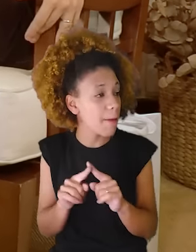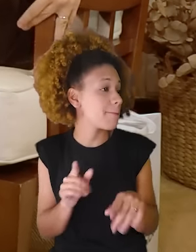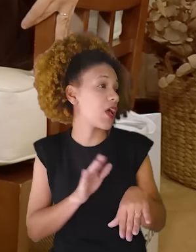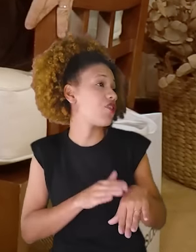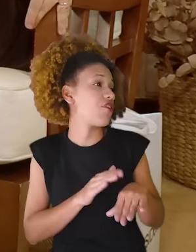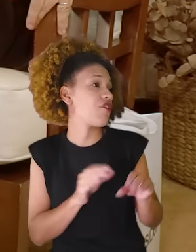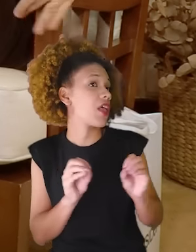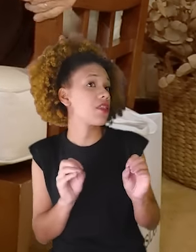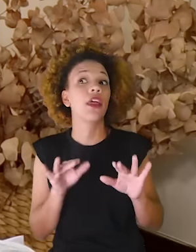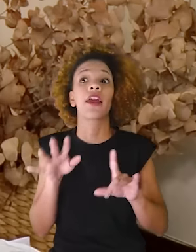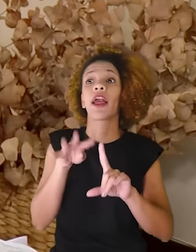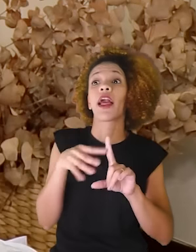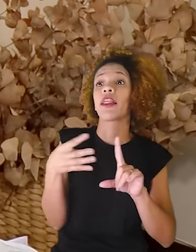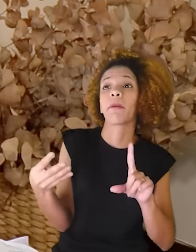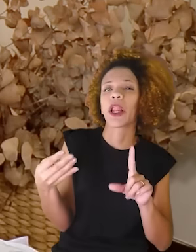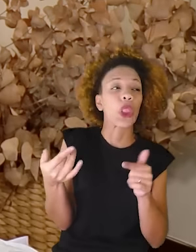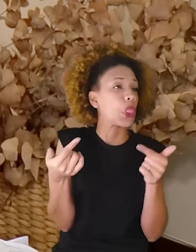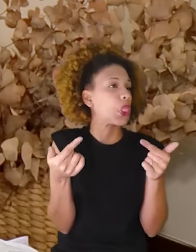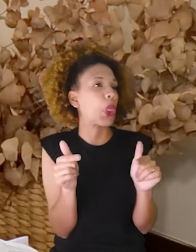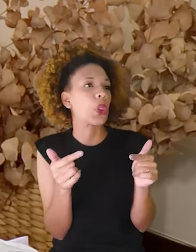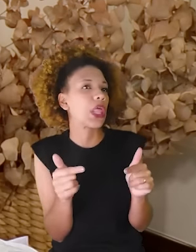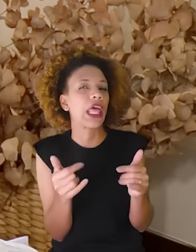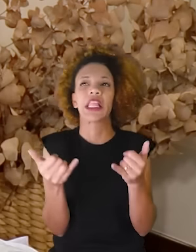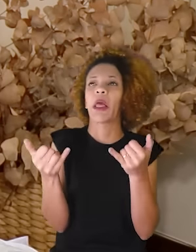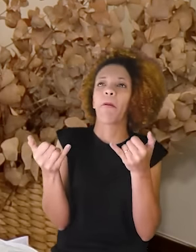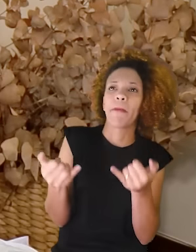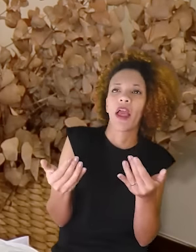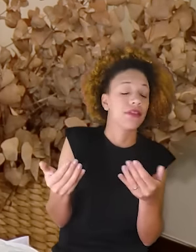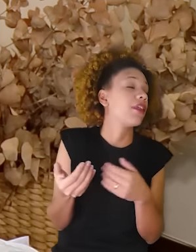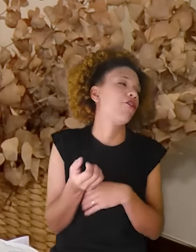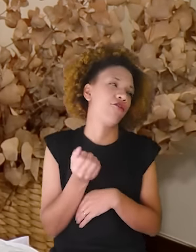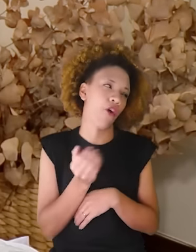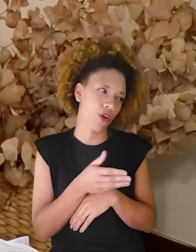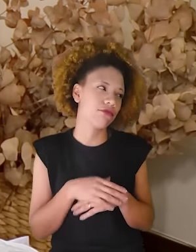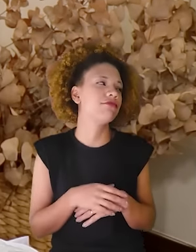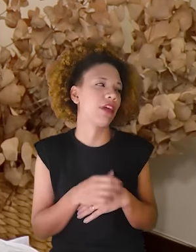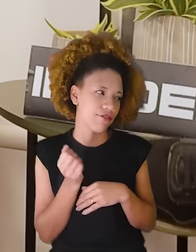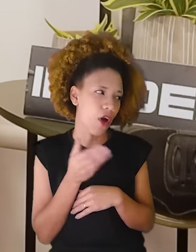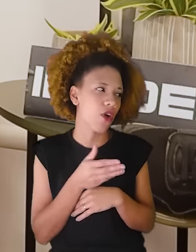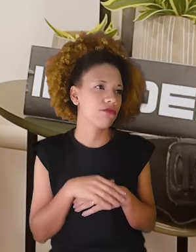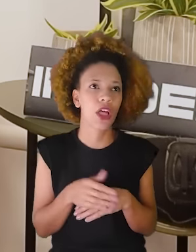não fez você fala Cadê a planilha não tem planilha aí deu merda é [ __ ] velho é hoje mesmo eu falei